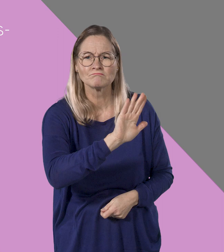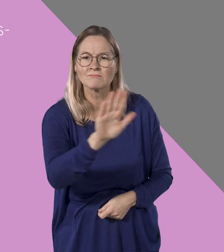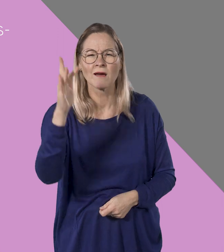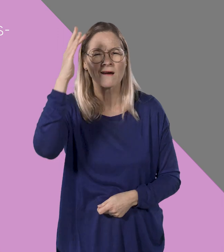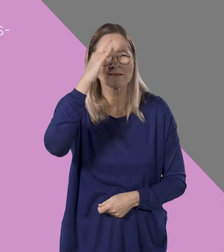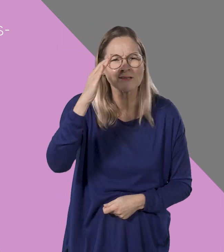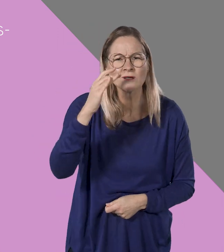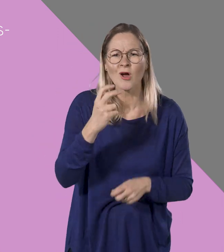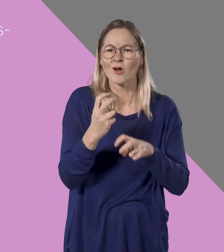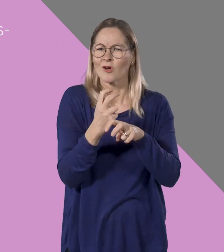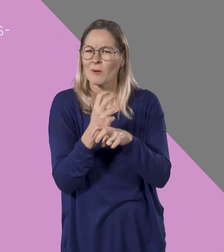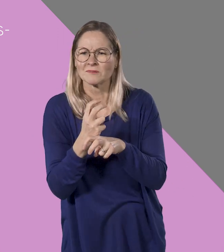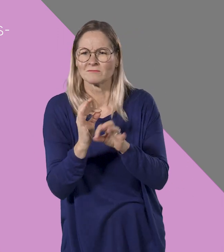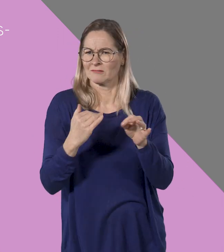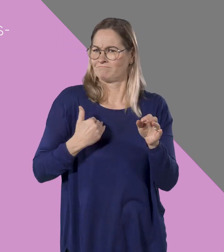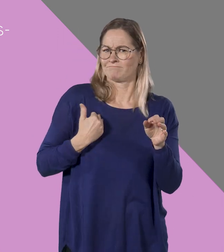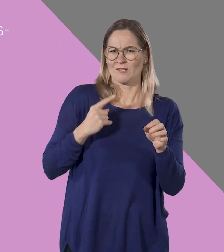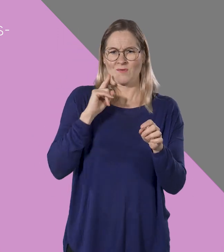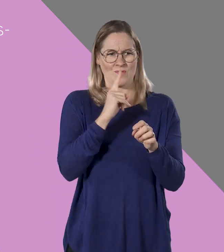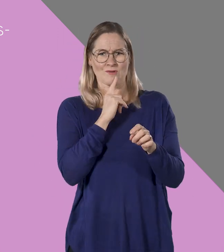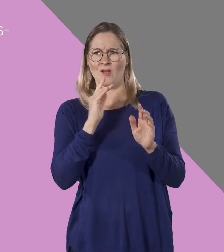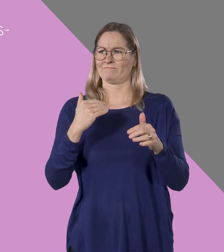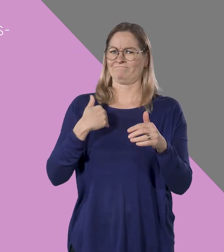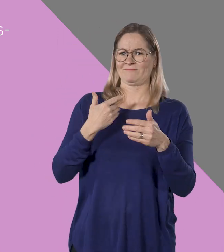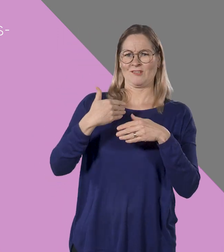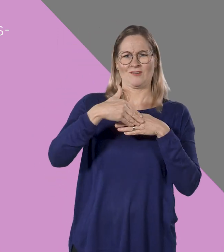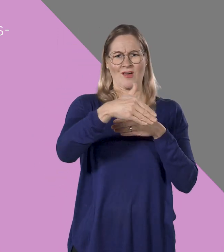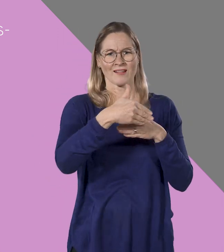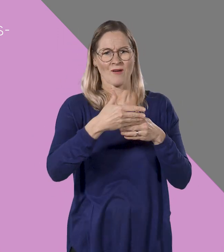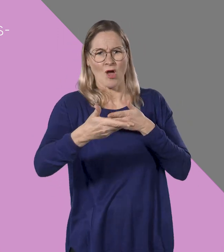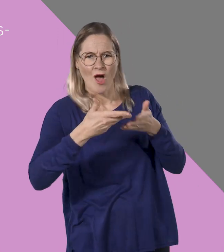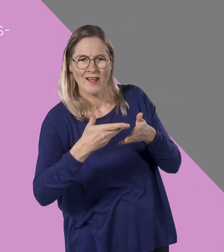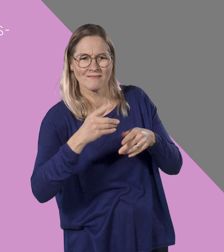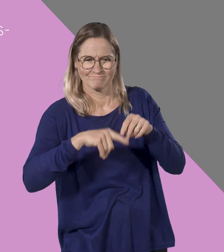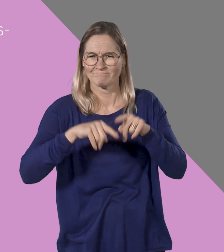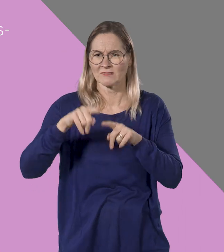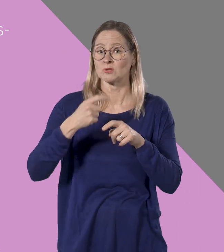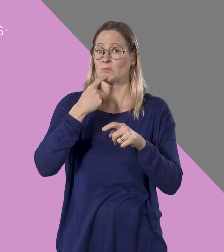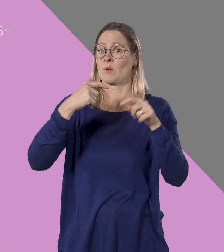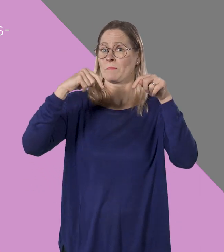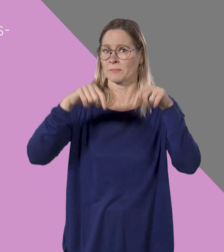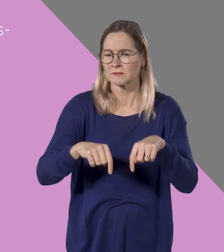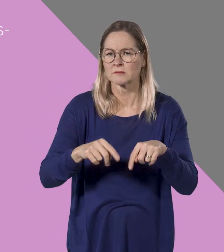ajatuksia ja kokemuksia siitä, miten kuuroja on kohdeltu ja kohdellaan Suomessa -